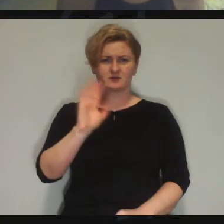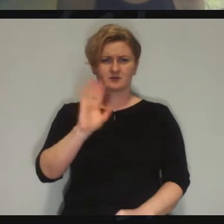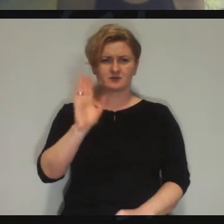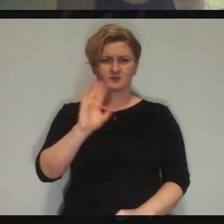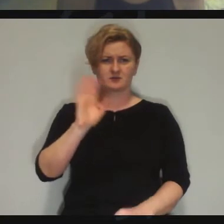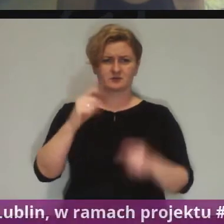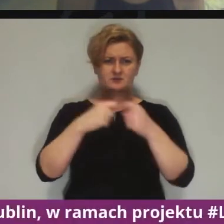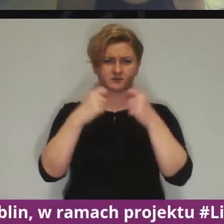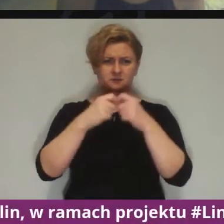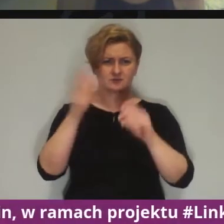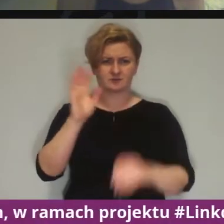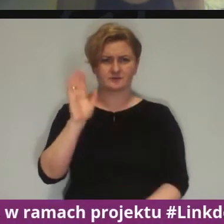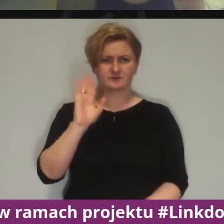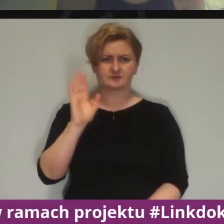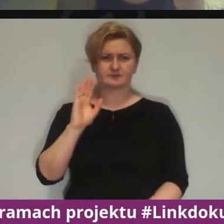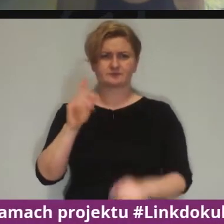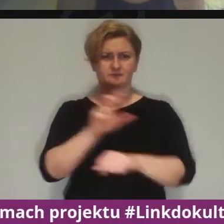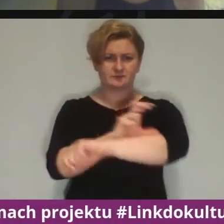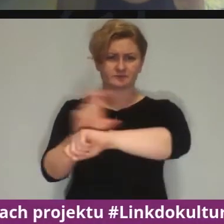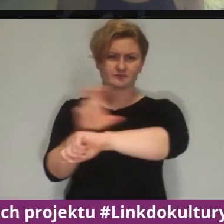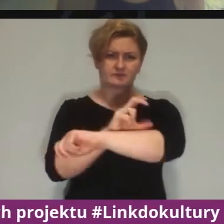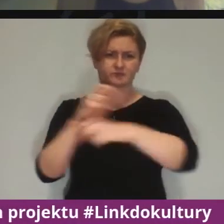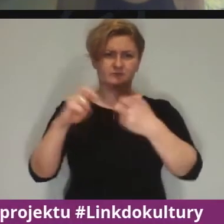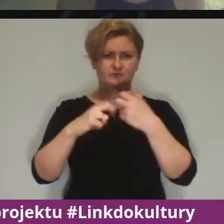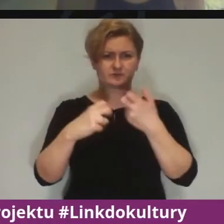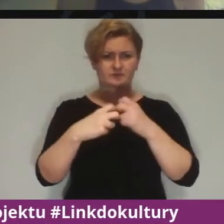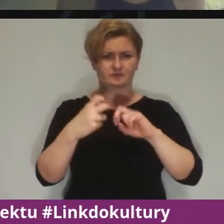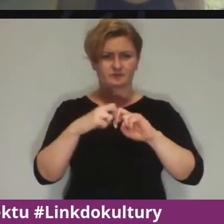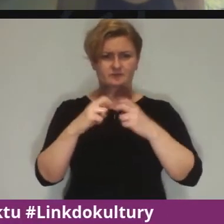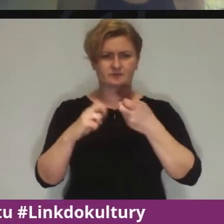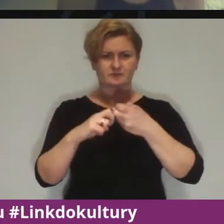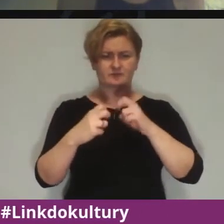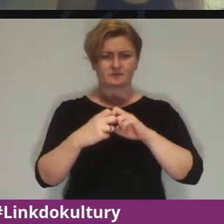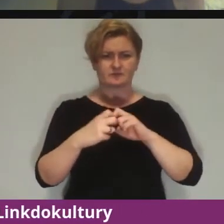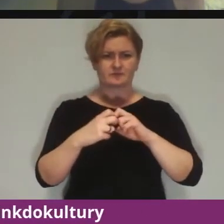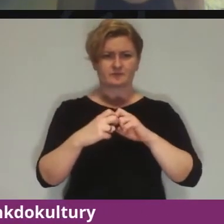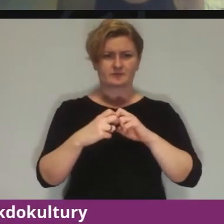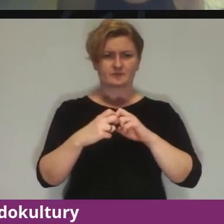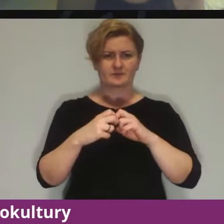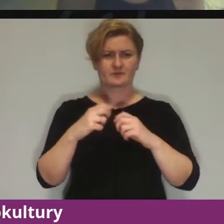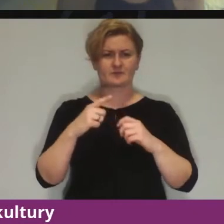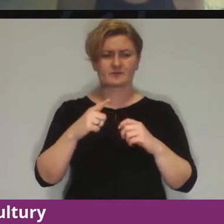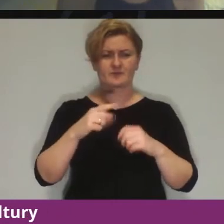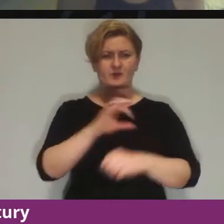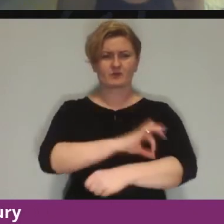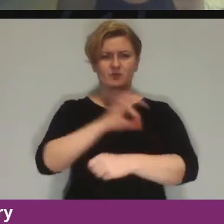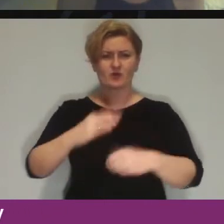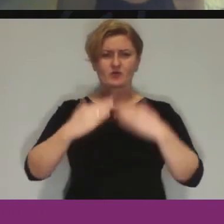Ten projekt odbywa się w ramach projektu Link do kultury, dzięki wsparciu Miasta Lublin.